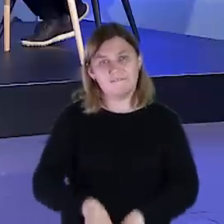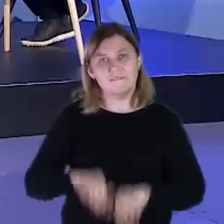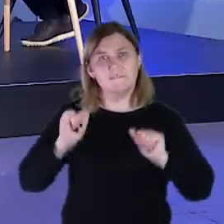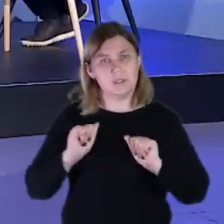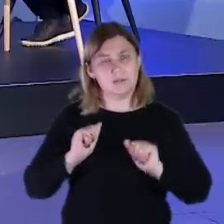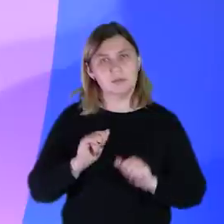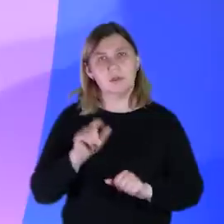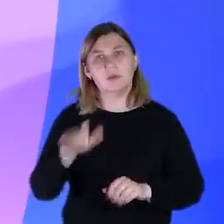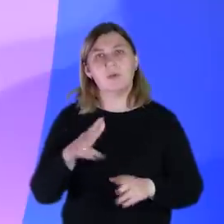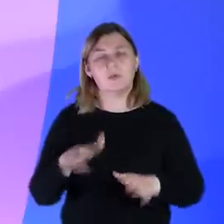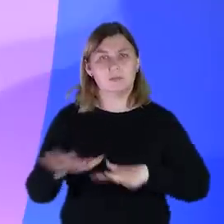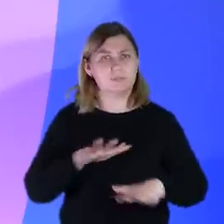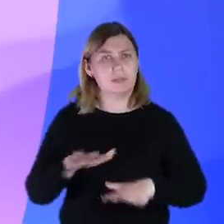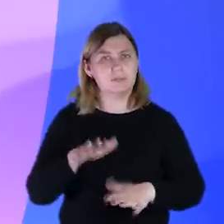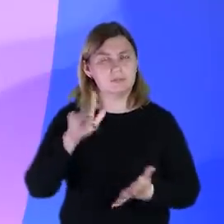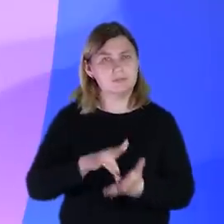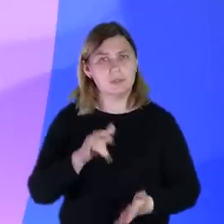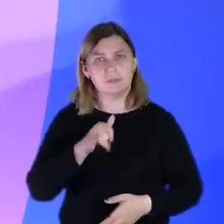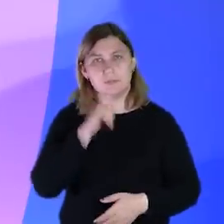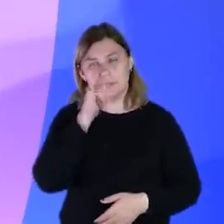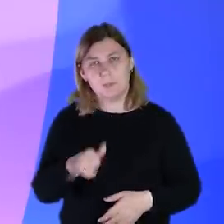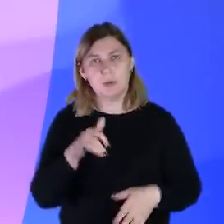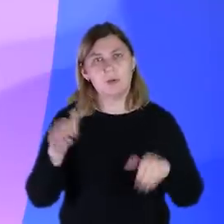bo ze względu na położenie nie było możliwości